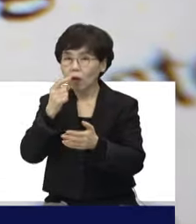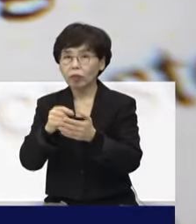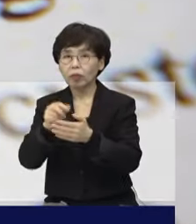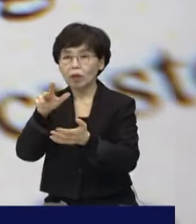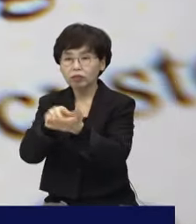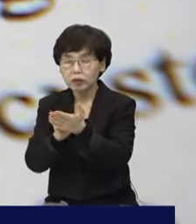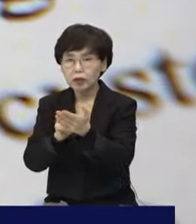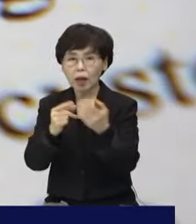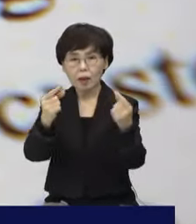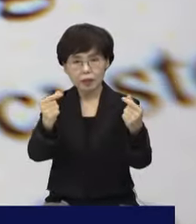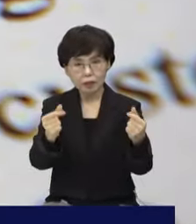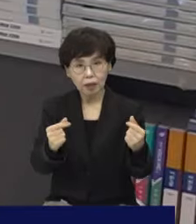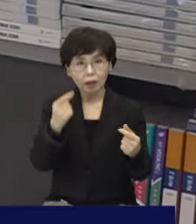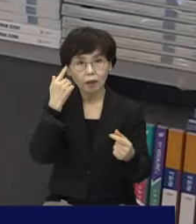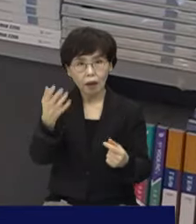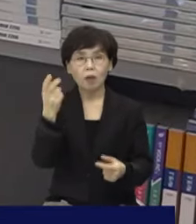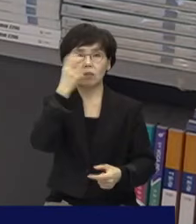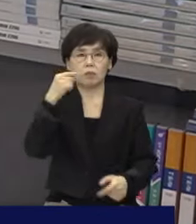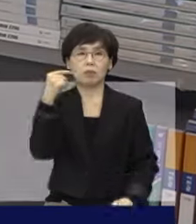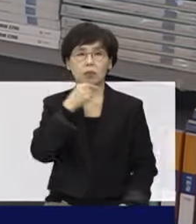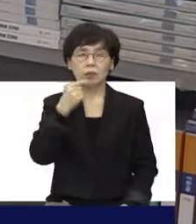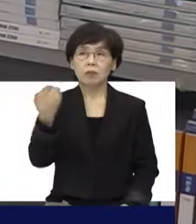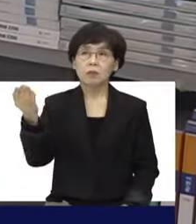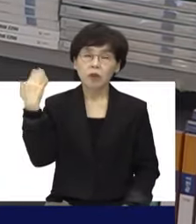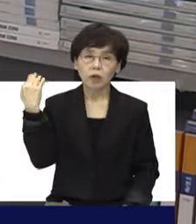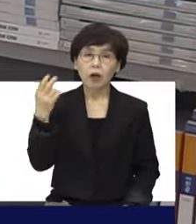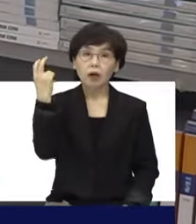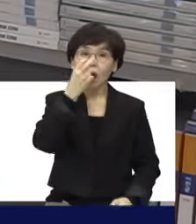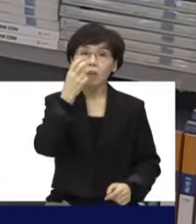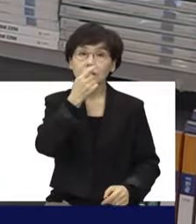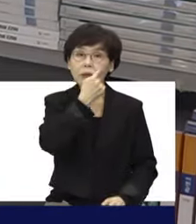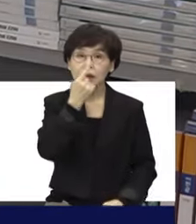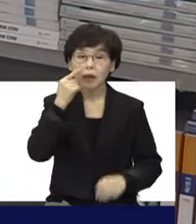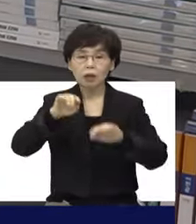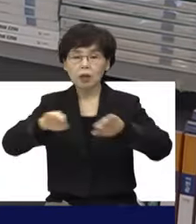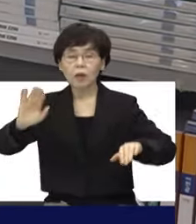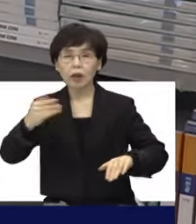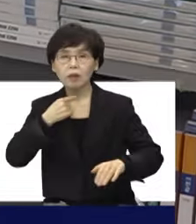강화하기로 했습니다. 기존에는 검증 대상에서 배제됐던 10월,